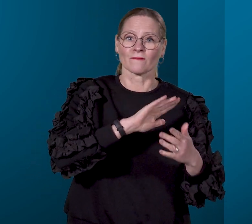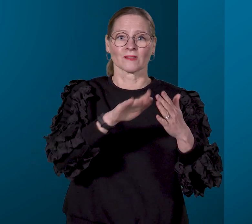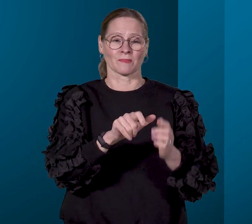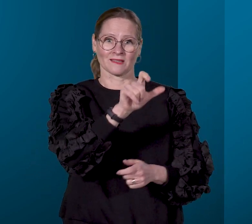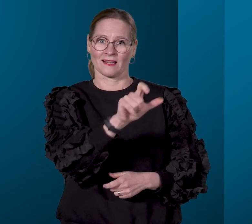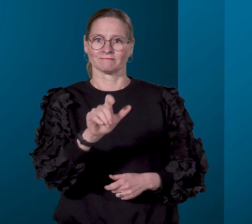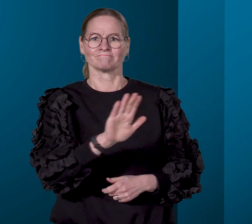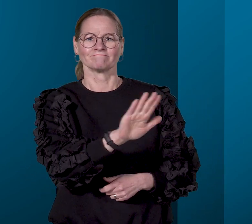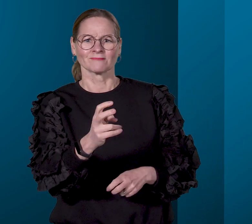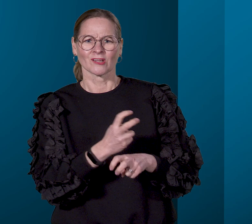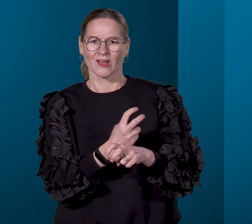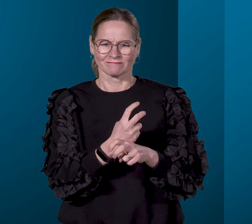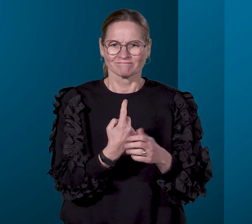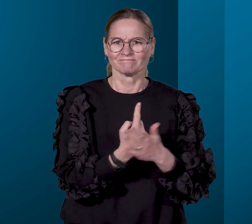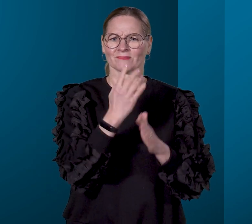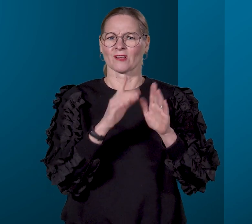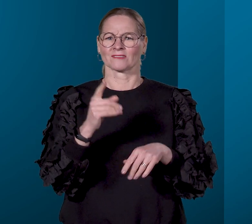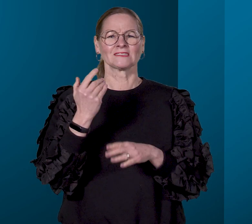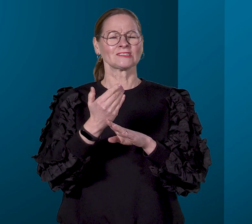kuurojen ja viittomakielisten henkilöiden kohtaamien -